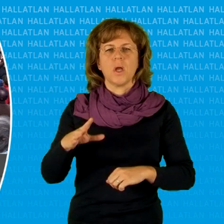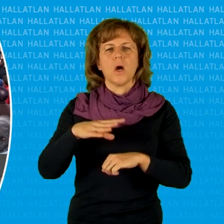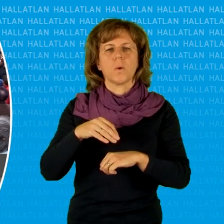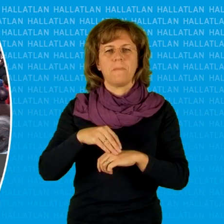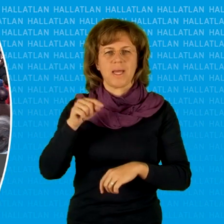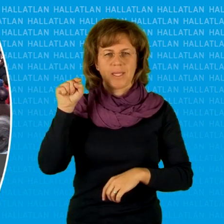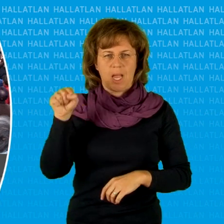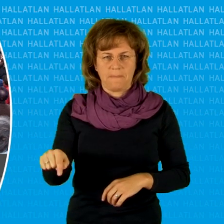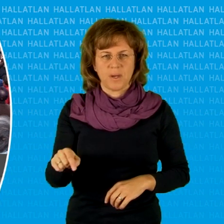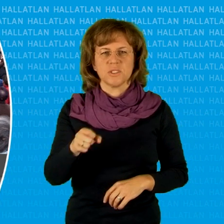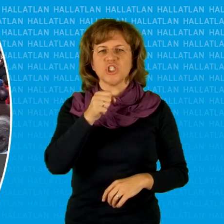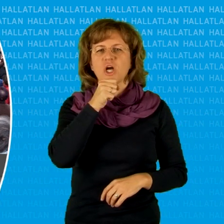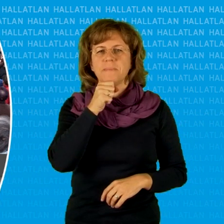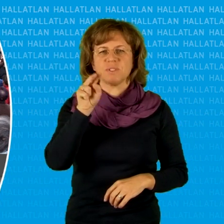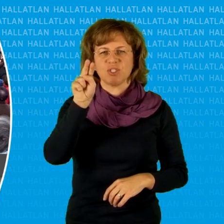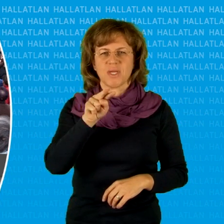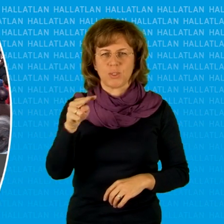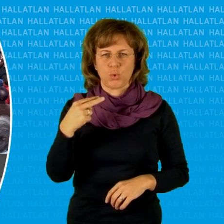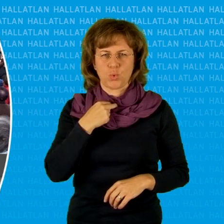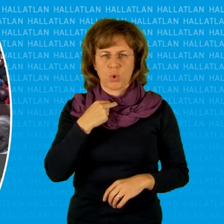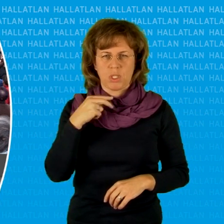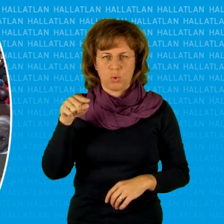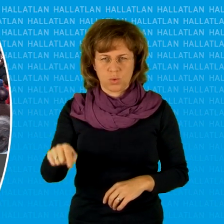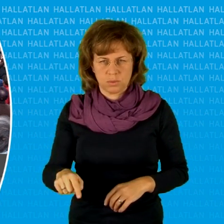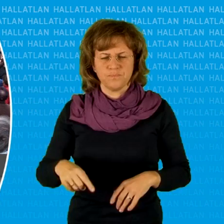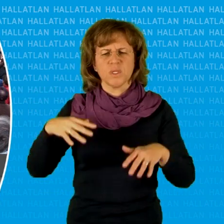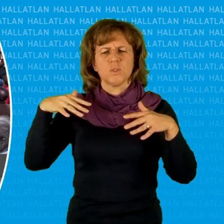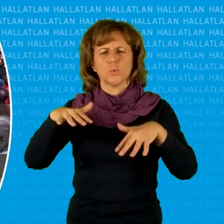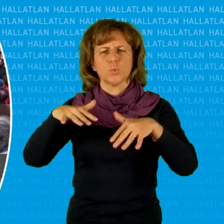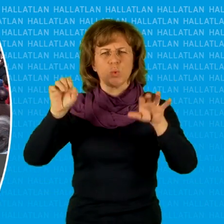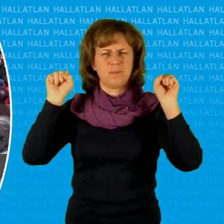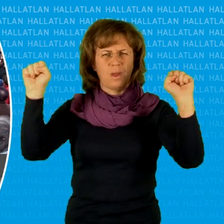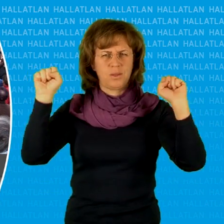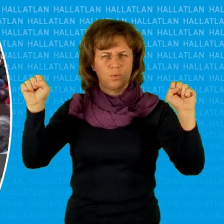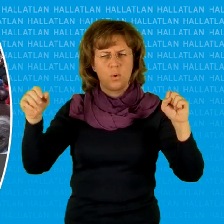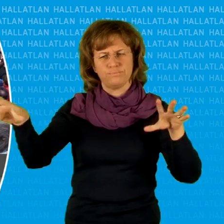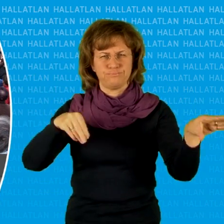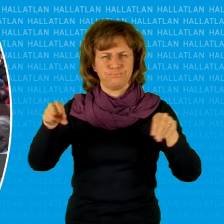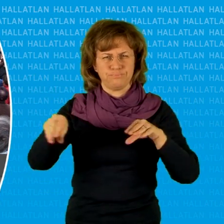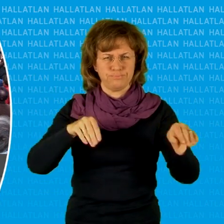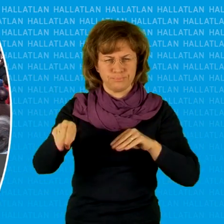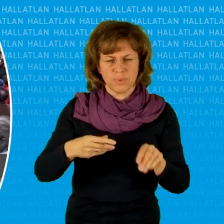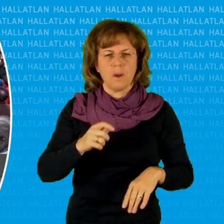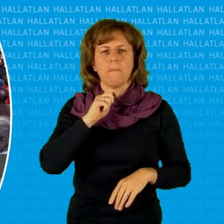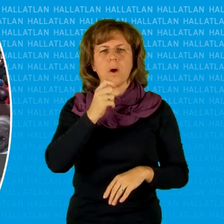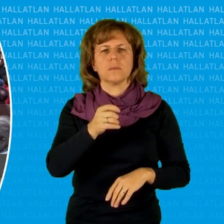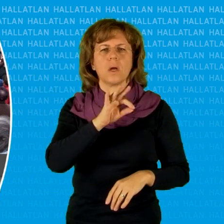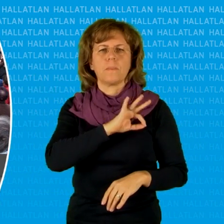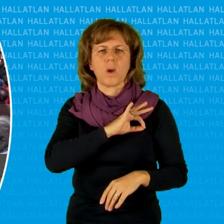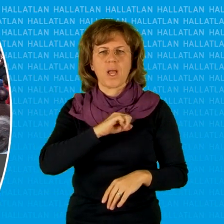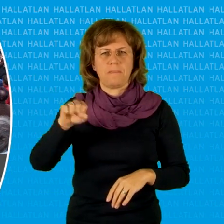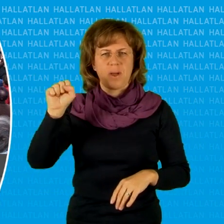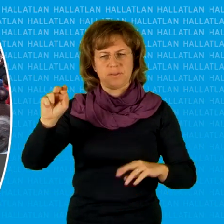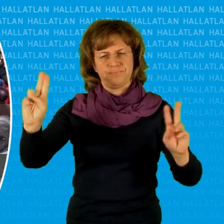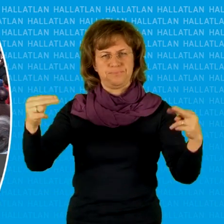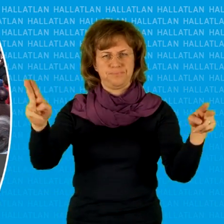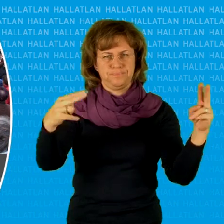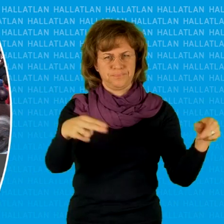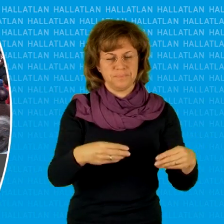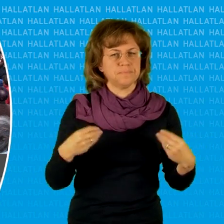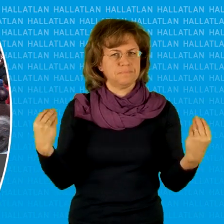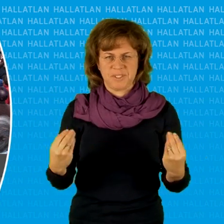A Magyar Polgári Párt felhívására összegyűlt tüntetők Sepsiszentgyörgyön